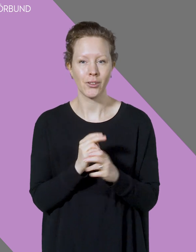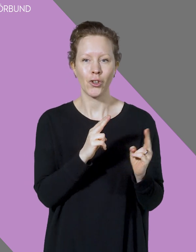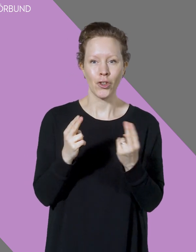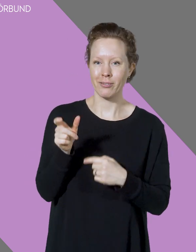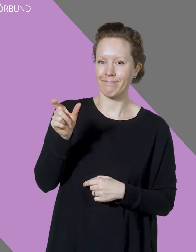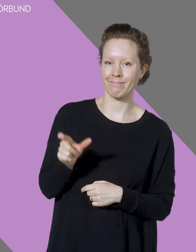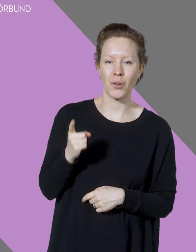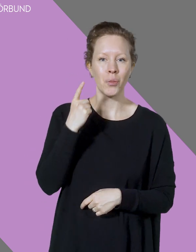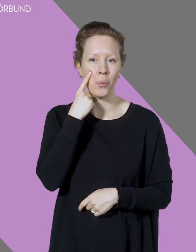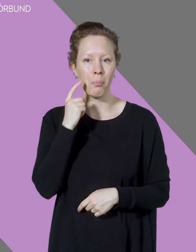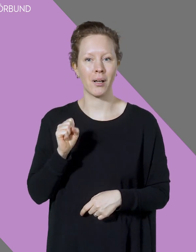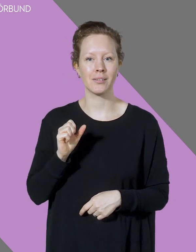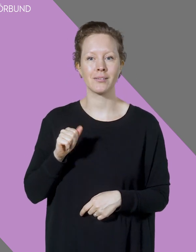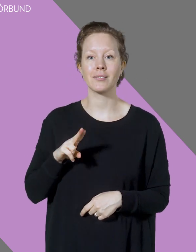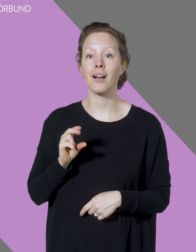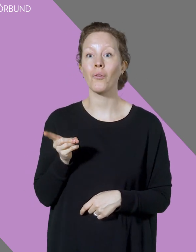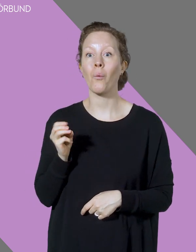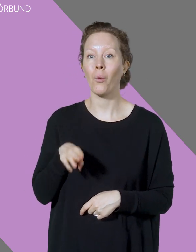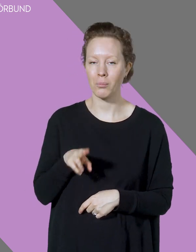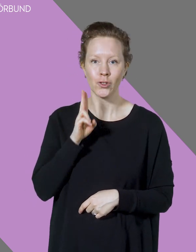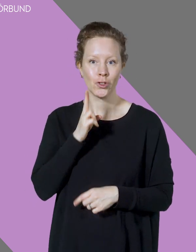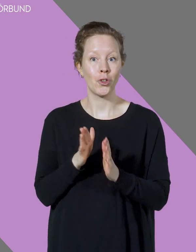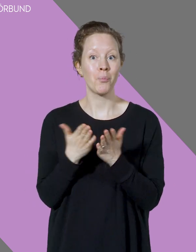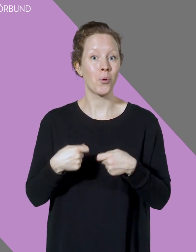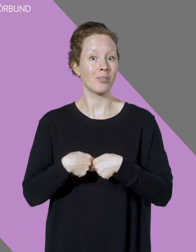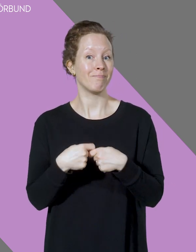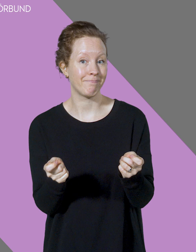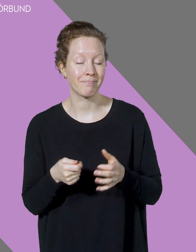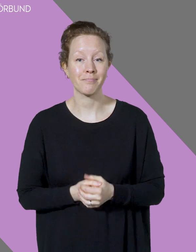då nyhetsankaret Thomas Sandholms nya bok lanseras.